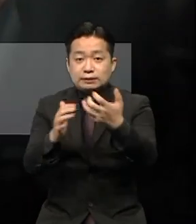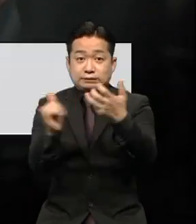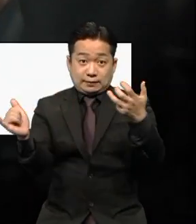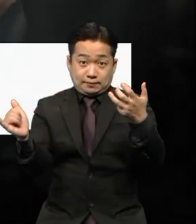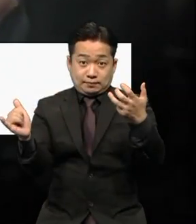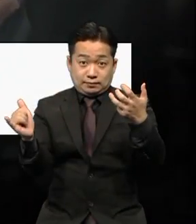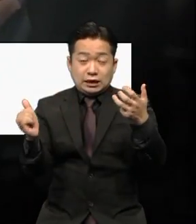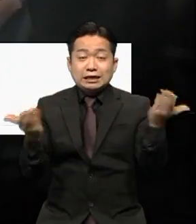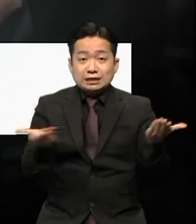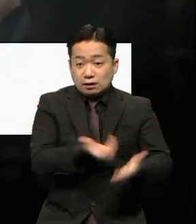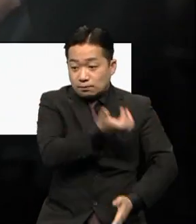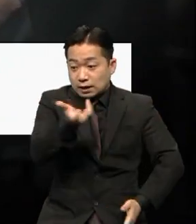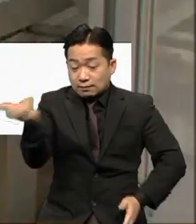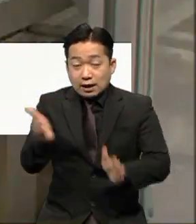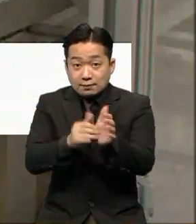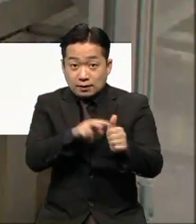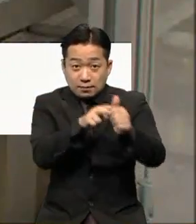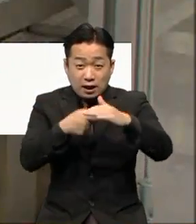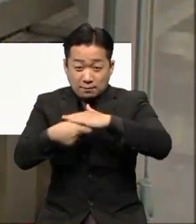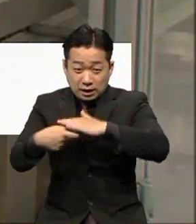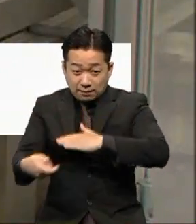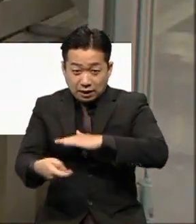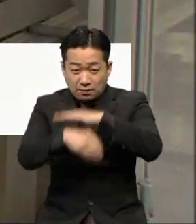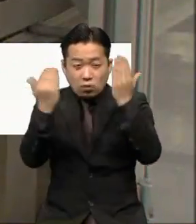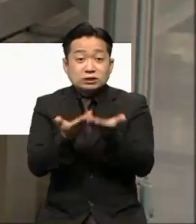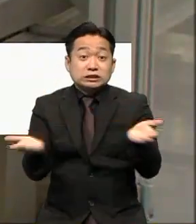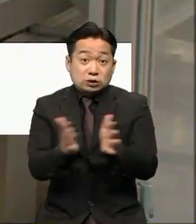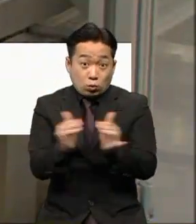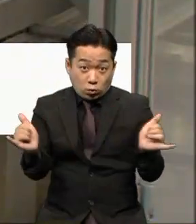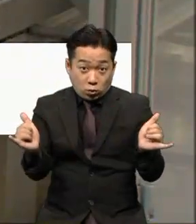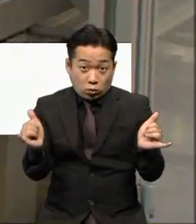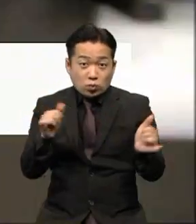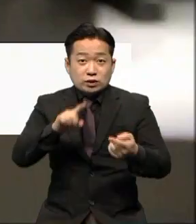입건자만 80여 명가량 되는데 이직 과정에 기밀을 빼돌린 LG 전 직원을 비롯해 이를